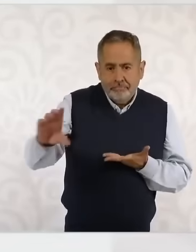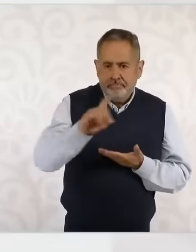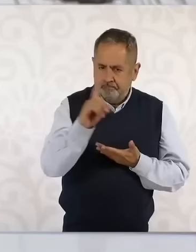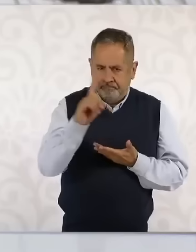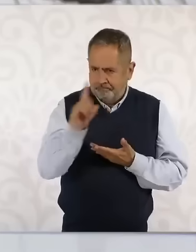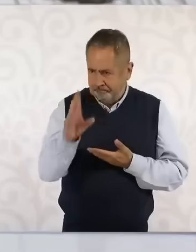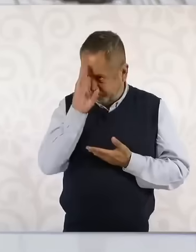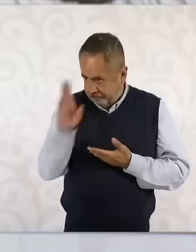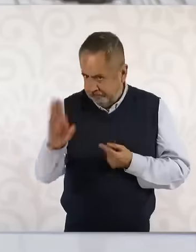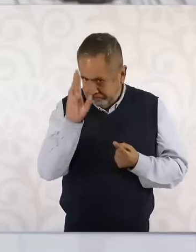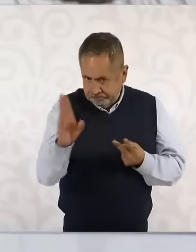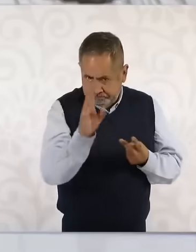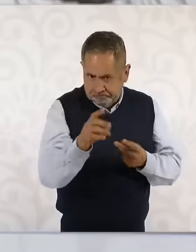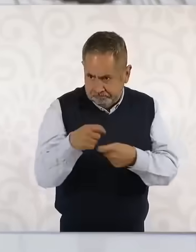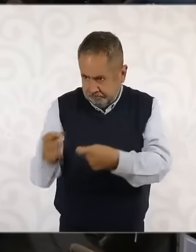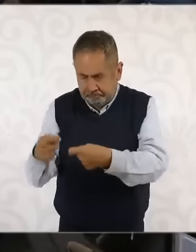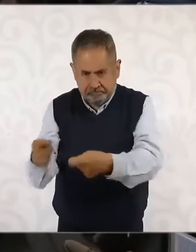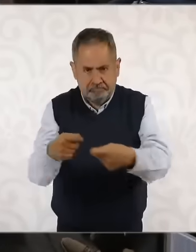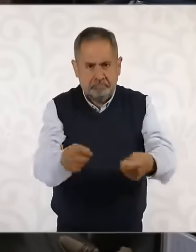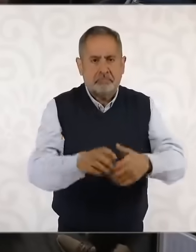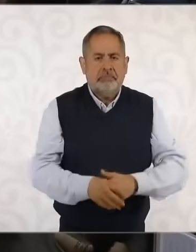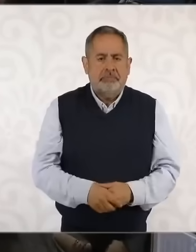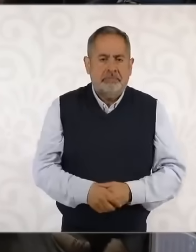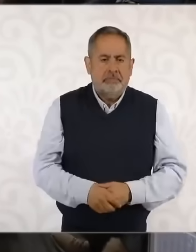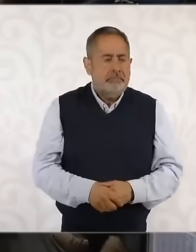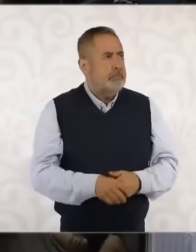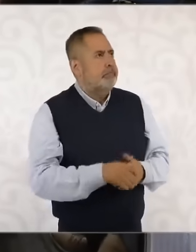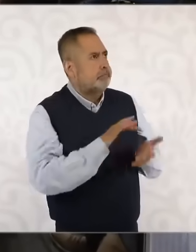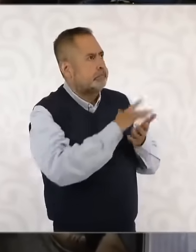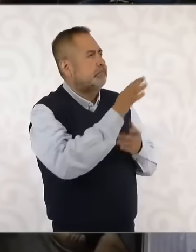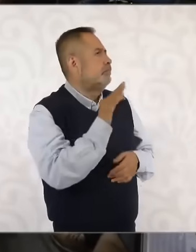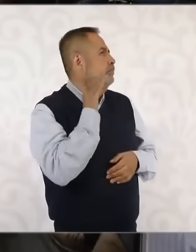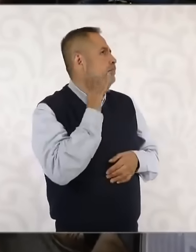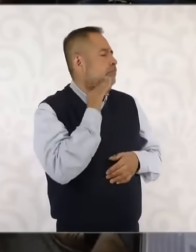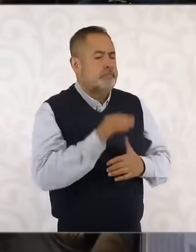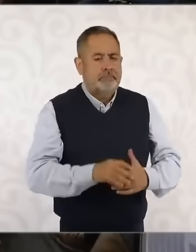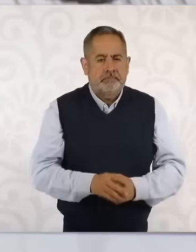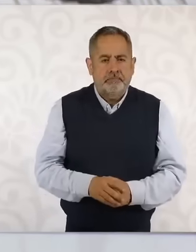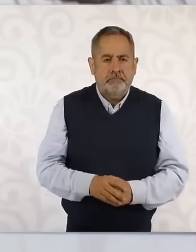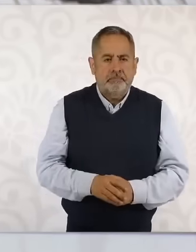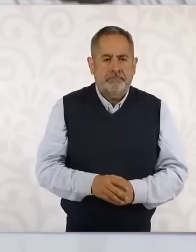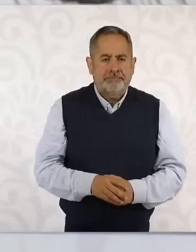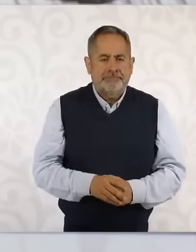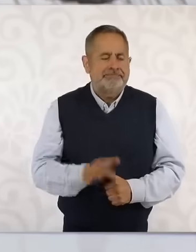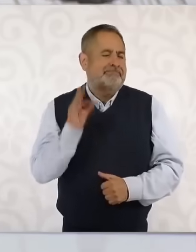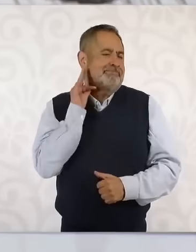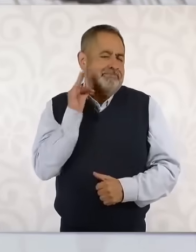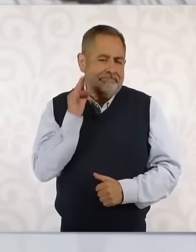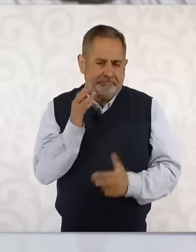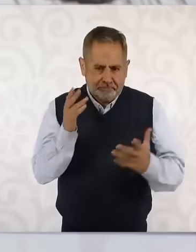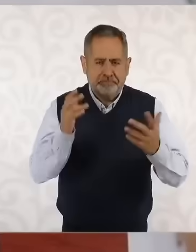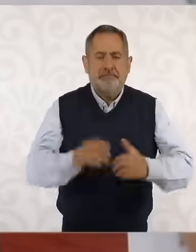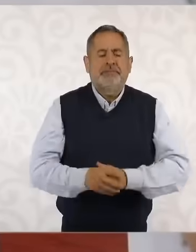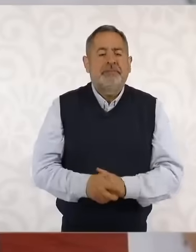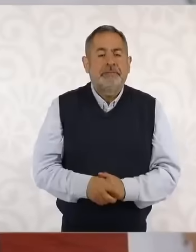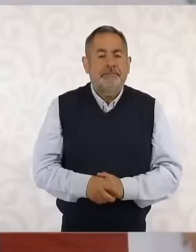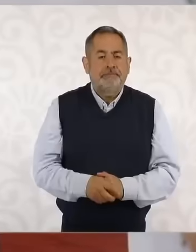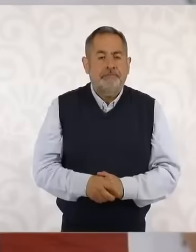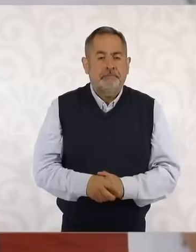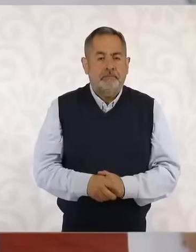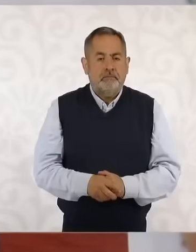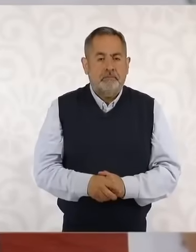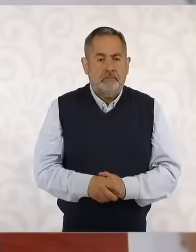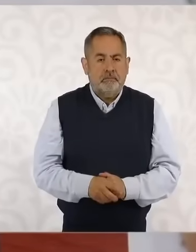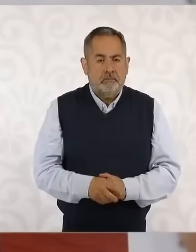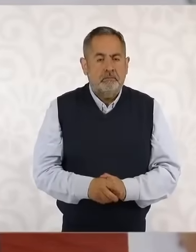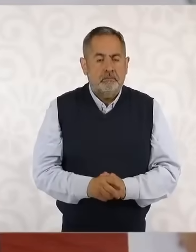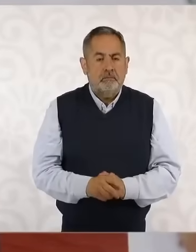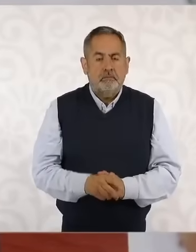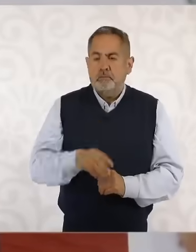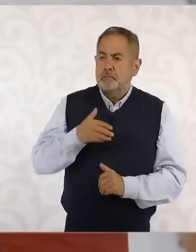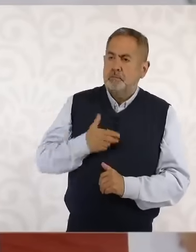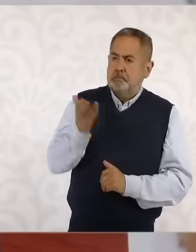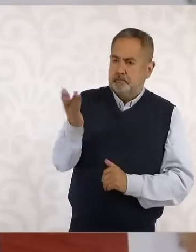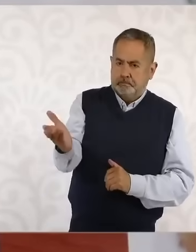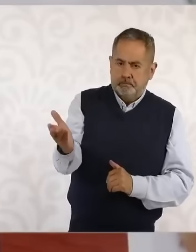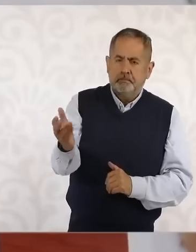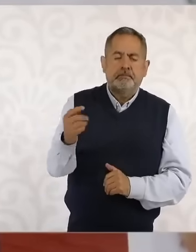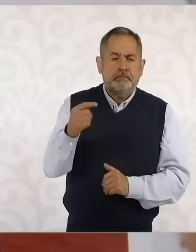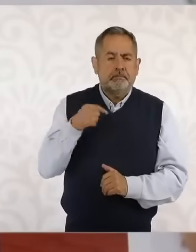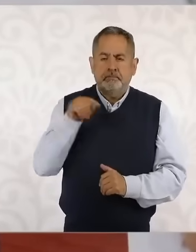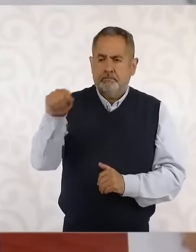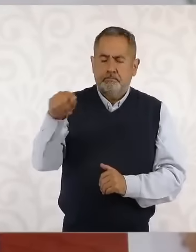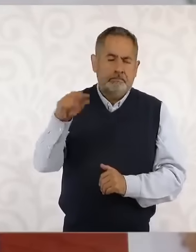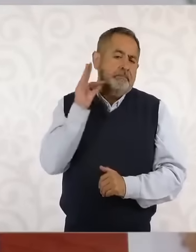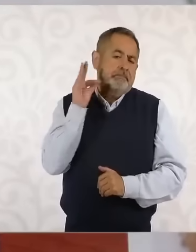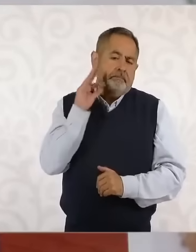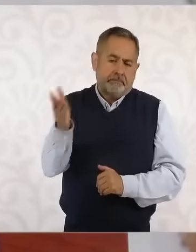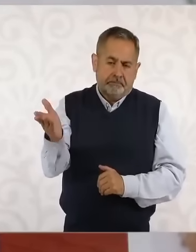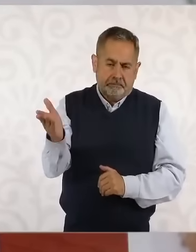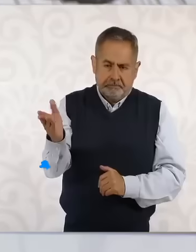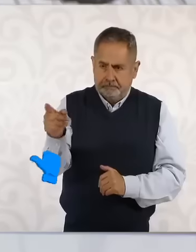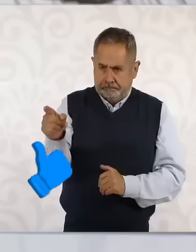intermediarios. Ah, y del fiscal. Del fiscal. Bueno, eh ofrecía el fiscal eh que pudiera e